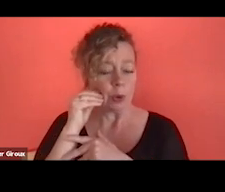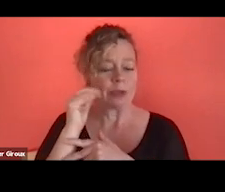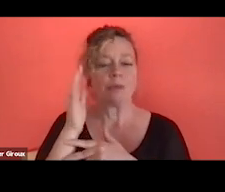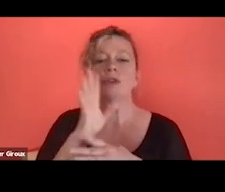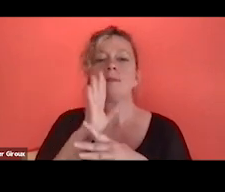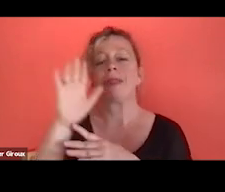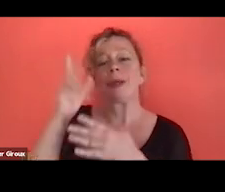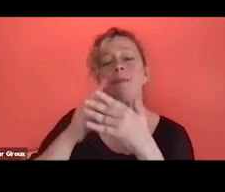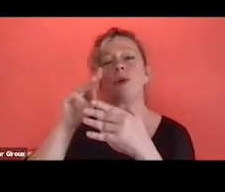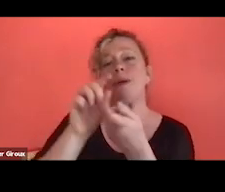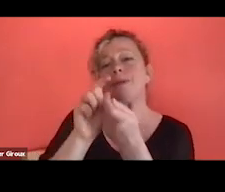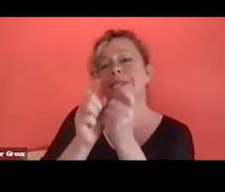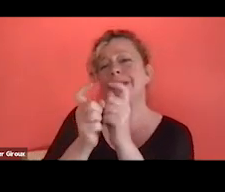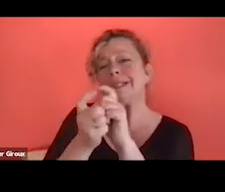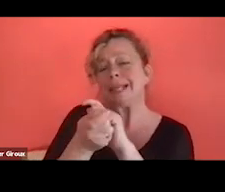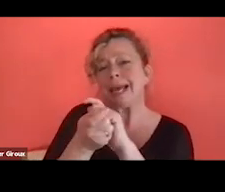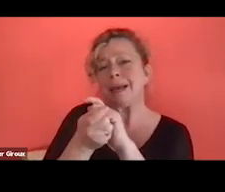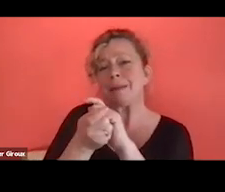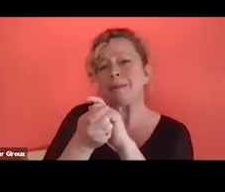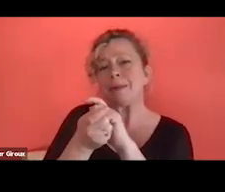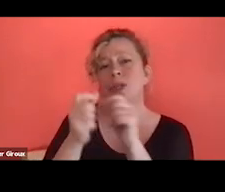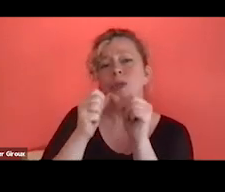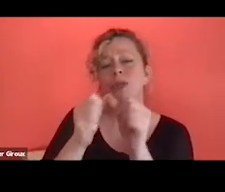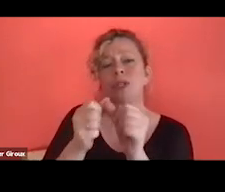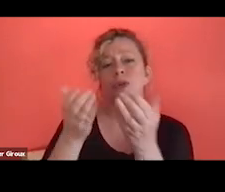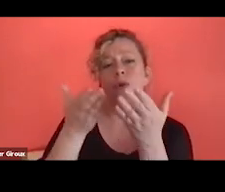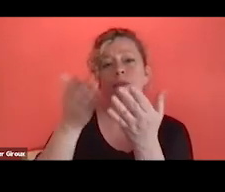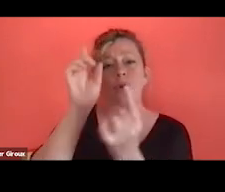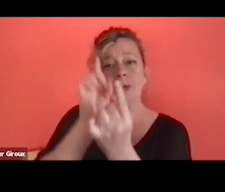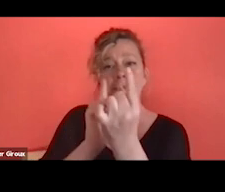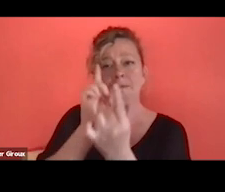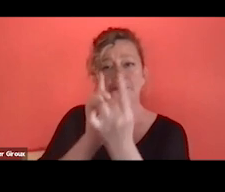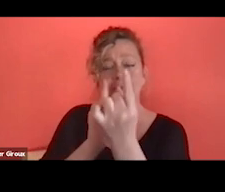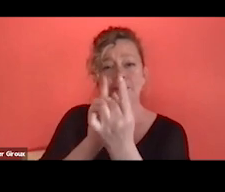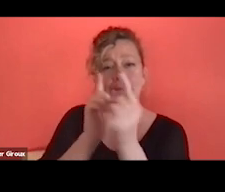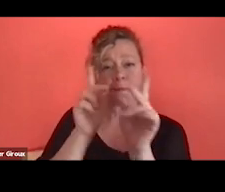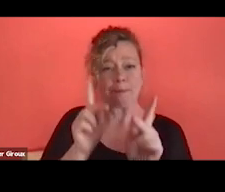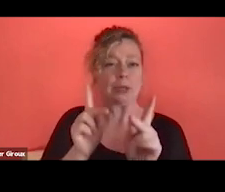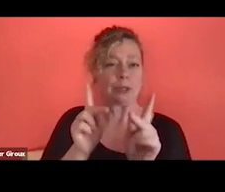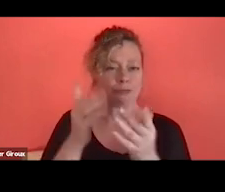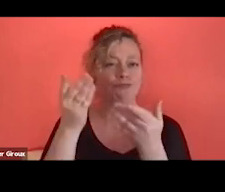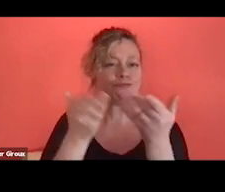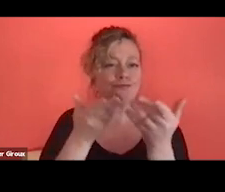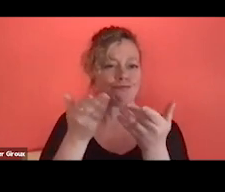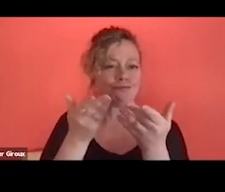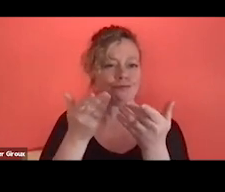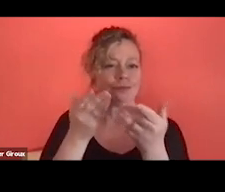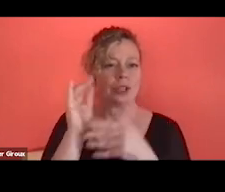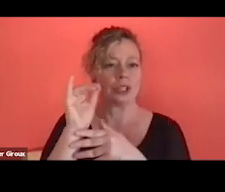para continuar brindando servicios en persona el año pasado. También contamos con Eowyn Rieke,